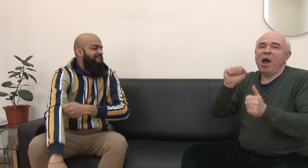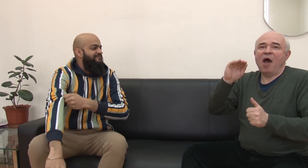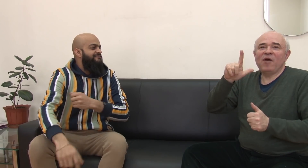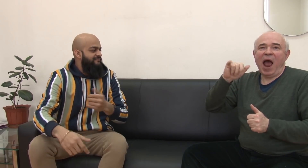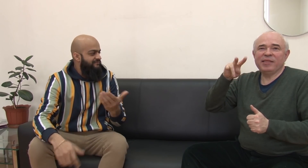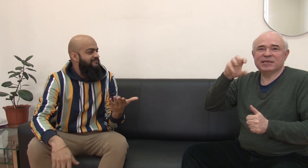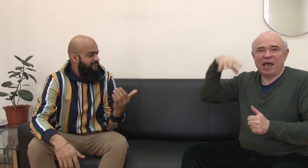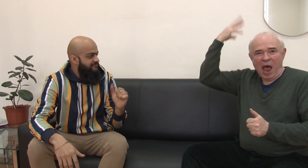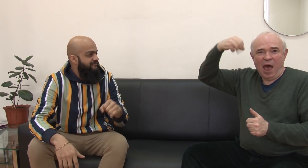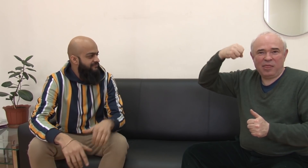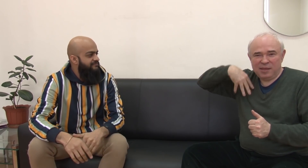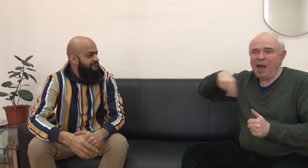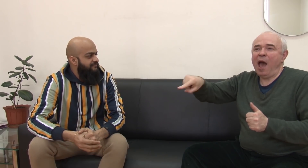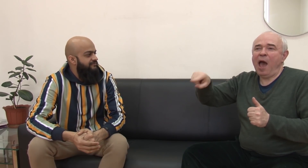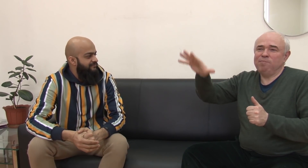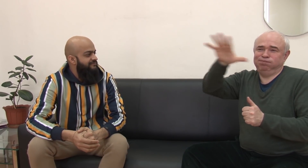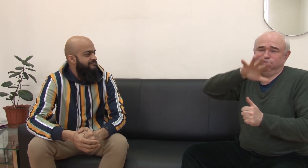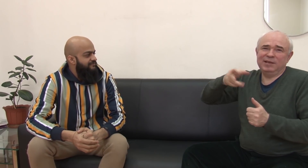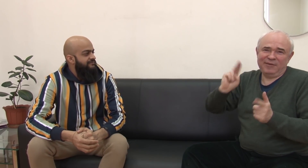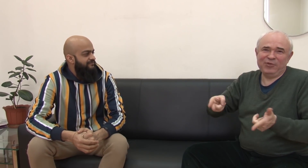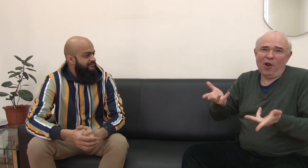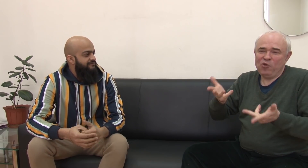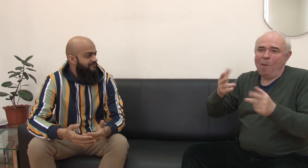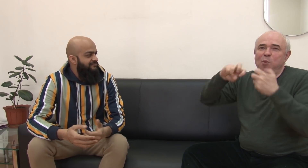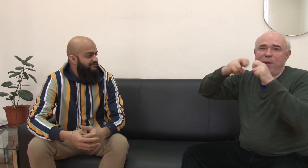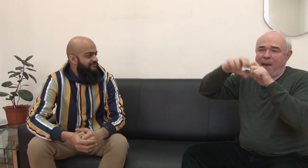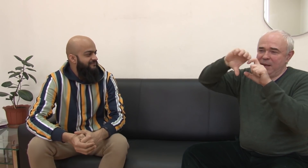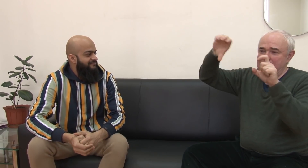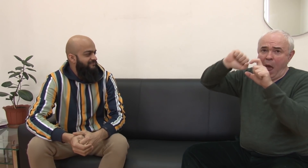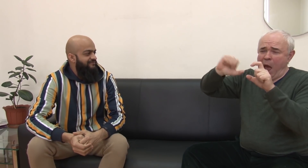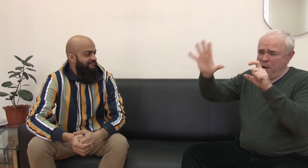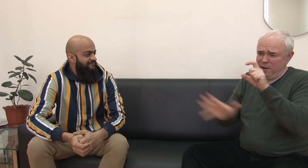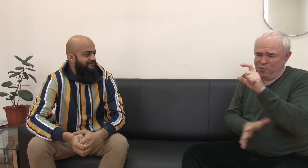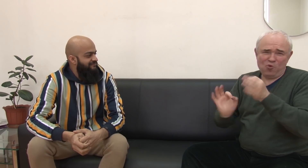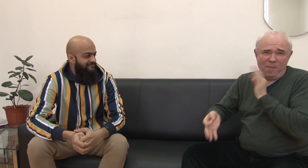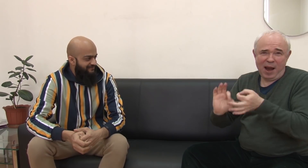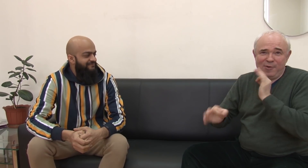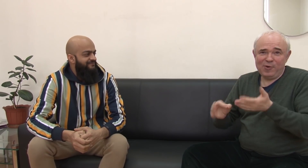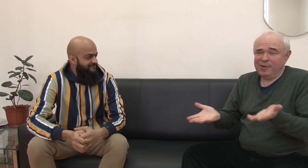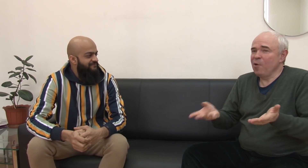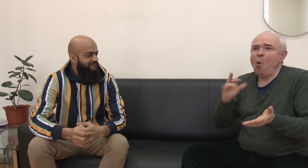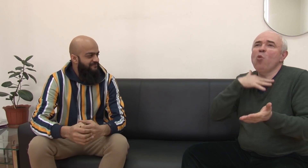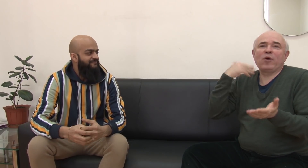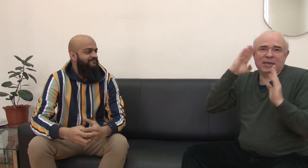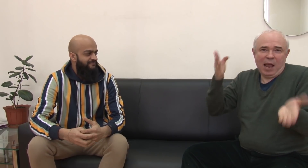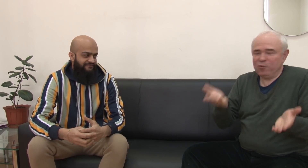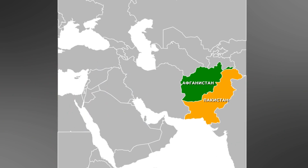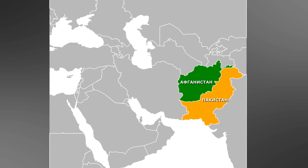Понимаете, Пакистан рядом с Афганистаном. На границе с Афганистаном действительно «горячие» регионы. А в остальной части страны вполне нормально. Но многие этого не знают.